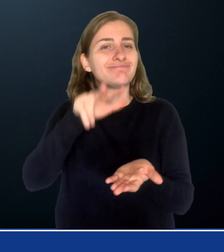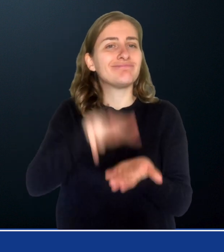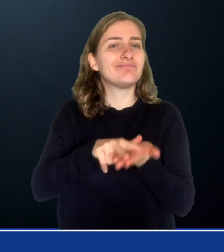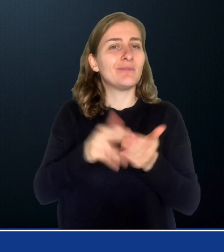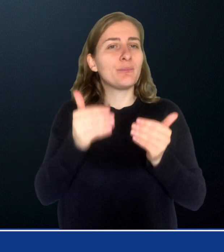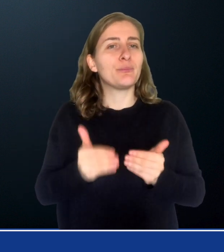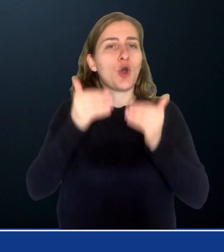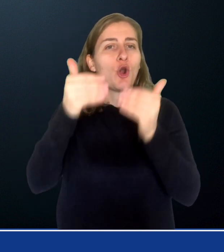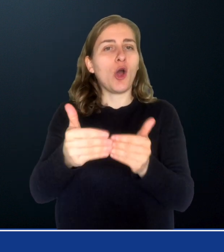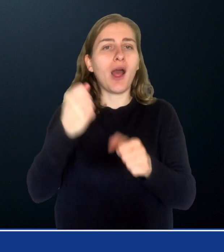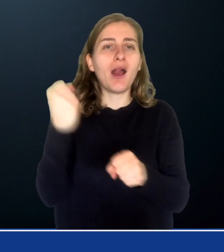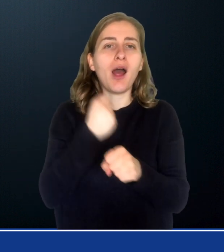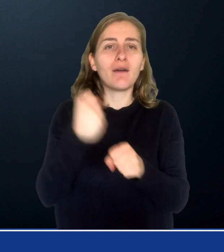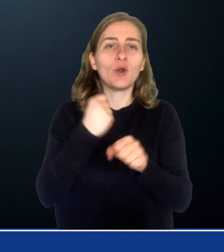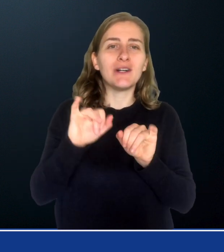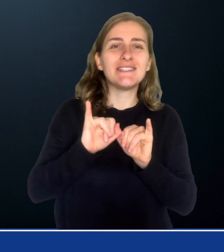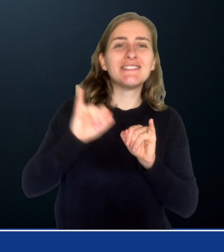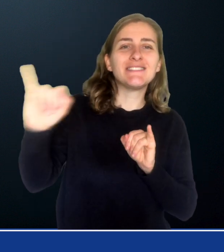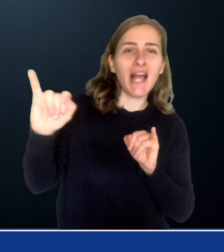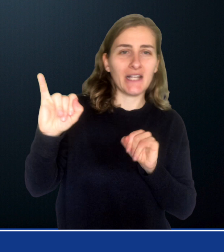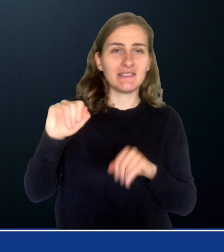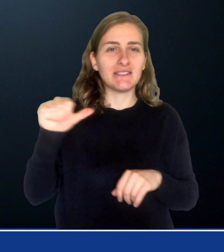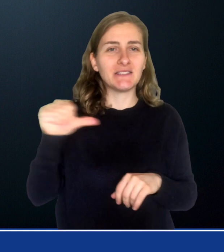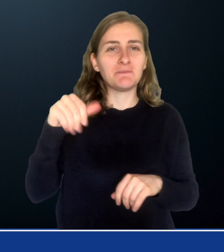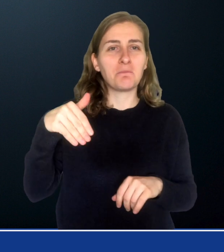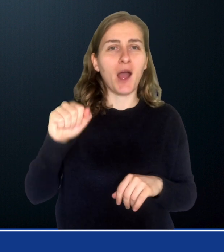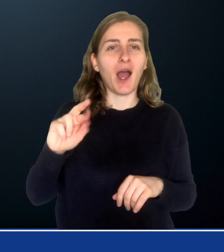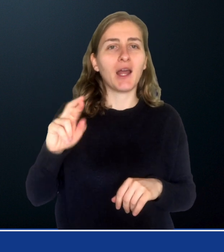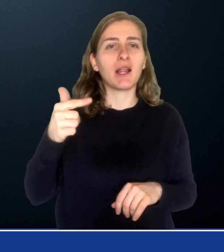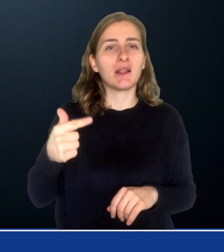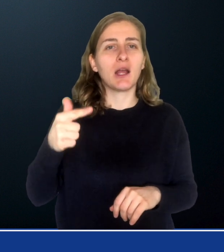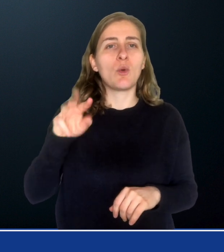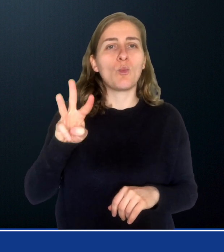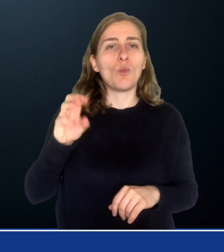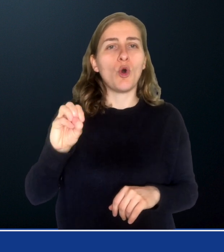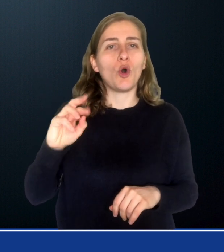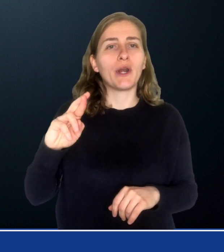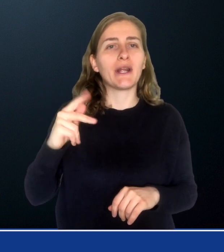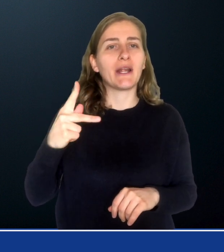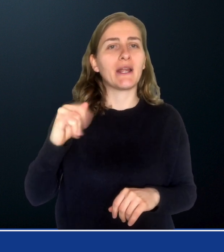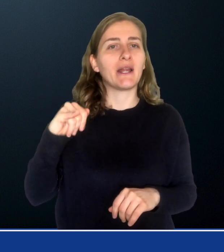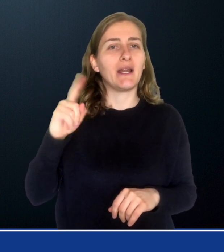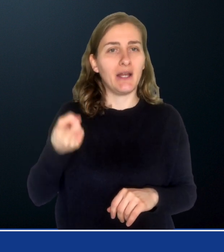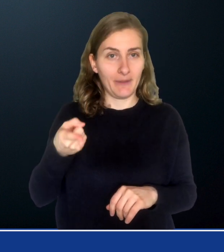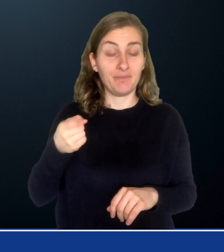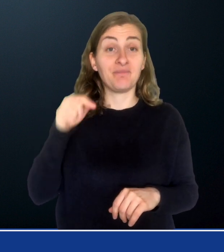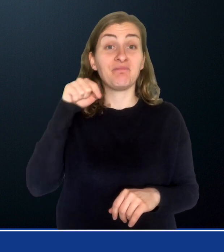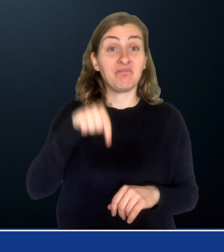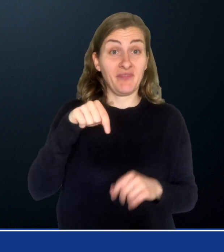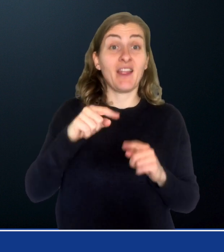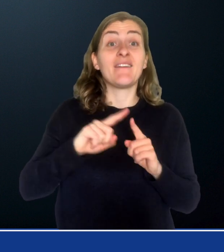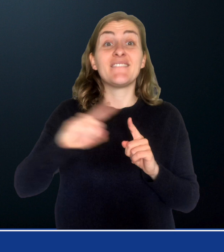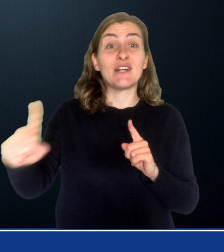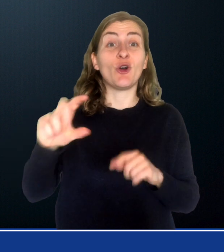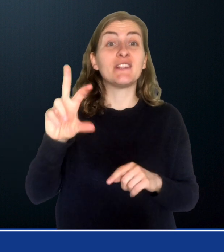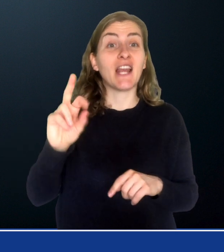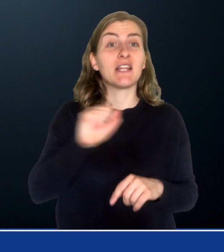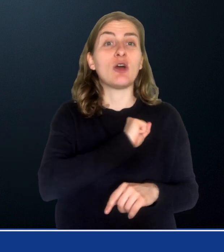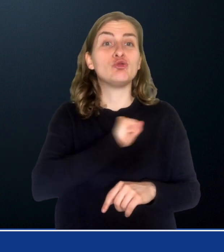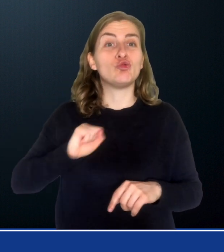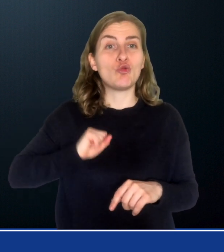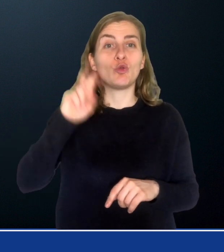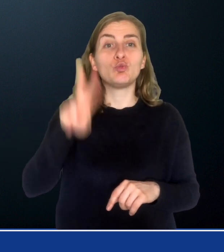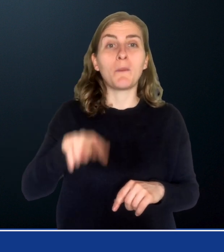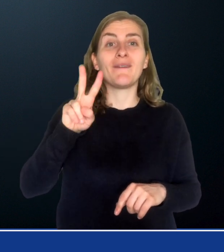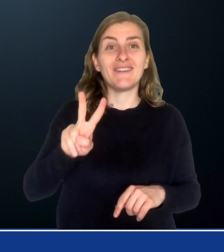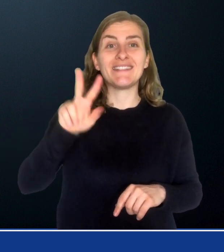mantengono le promesse sulla proroga dello smart working fino al 30 giugno